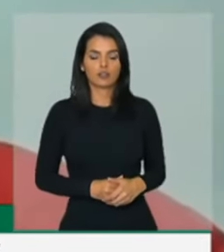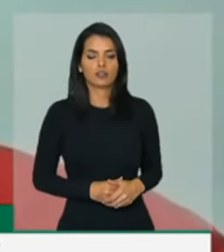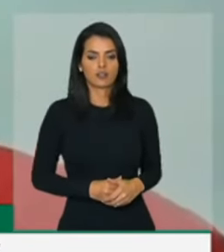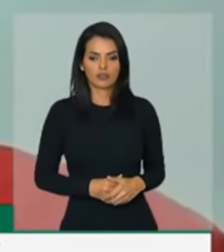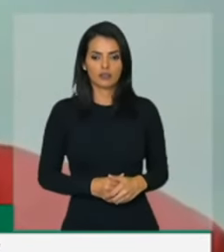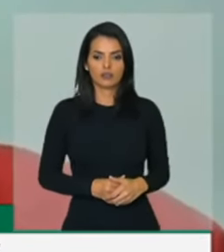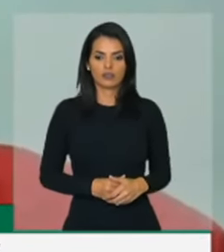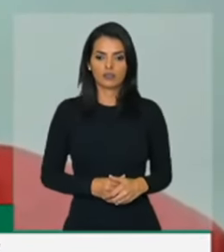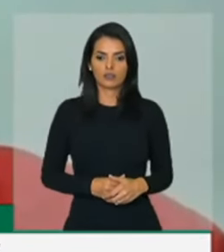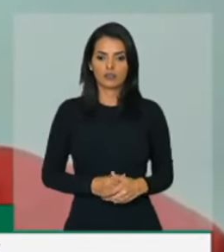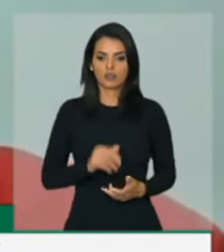MUITO... A INTENÇÃO DO PROJETO É MUITO TEM BOA, MAS